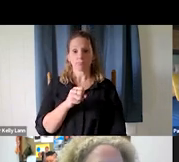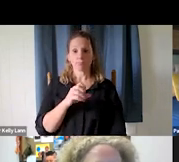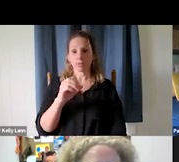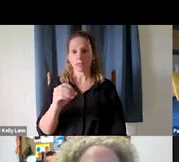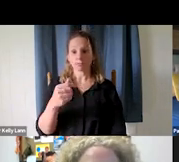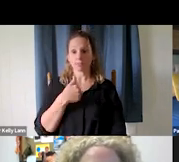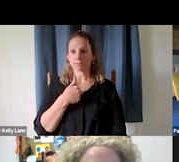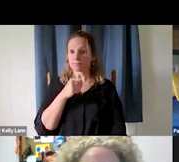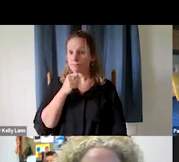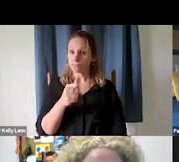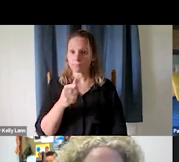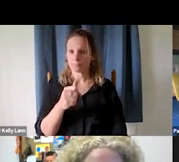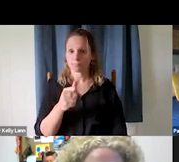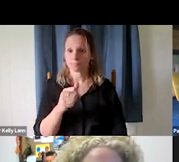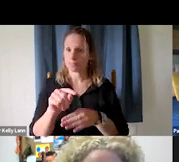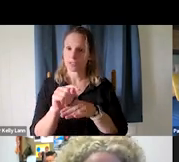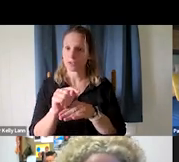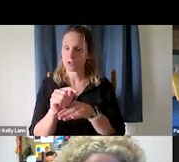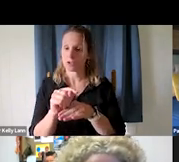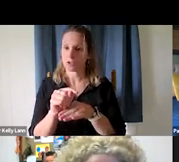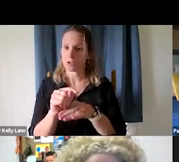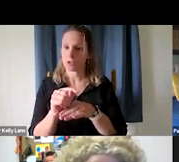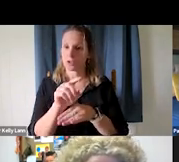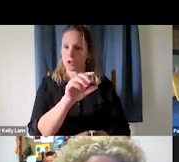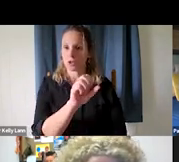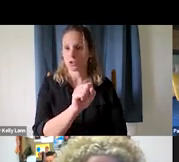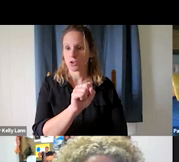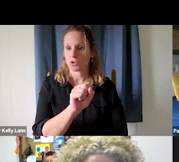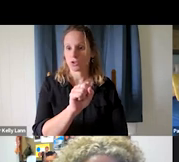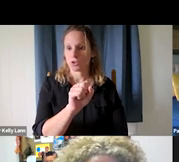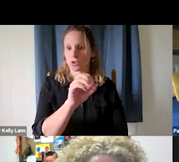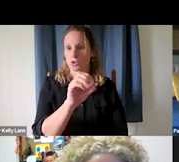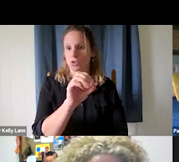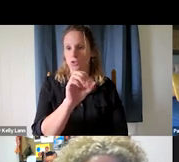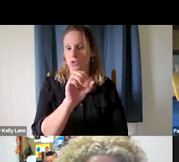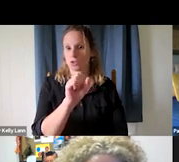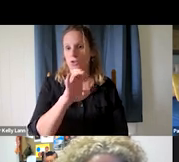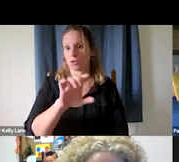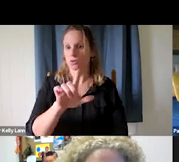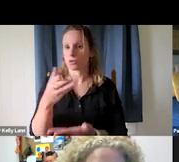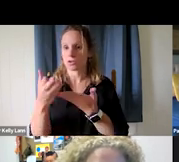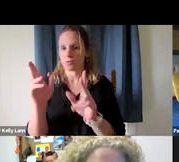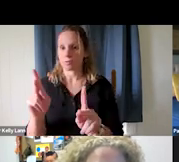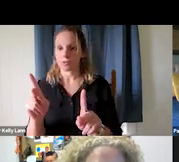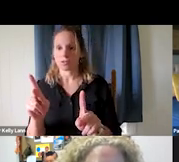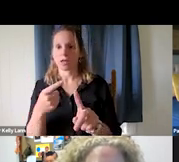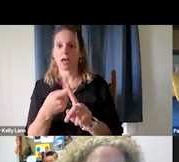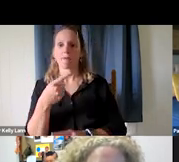no soy una persona formada en servicios sociales. Vengo del entorno de la investigación.